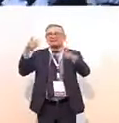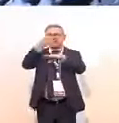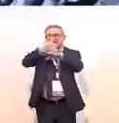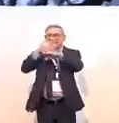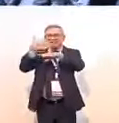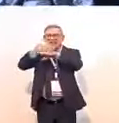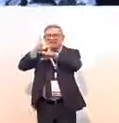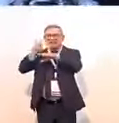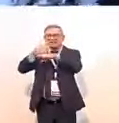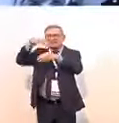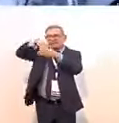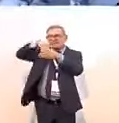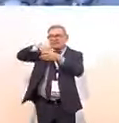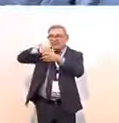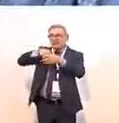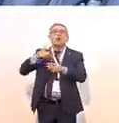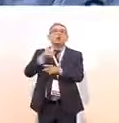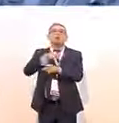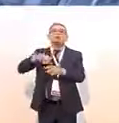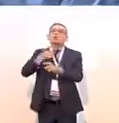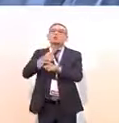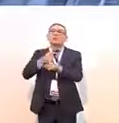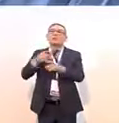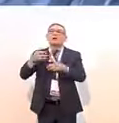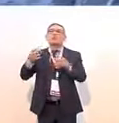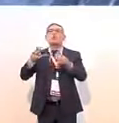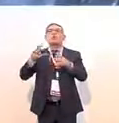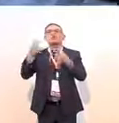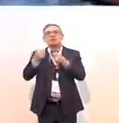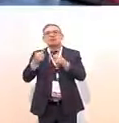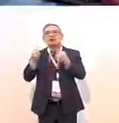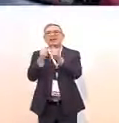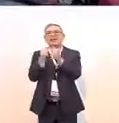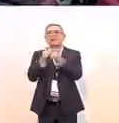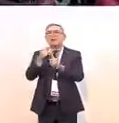costante. O noi troviamo il carbone e l’acciaio dei prossimi vent’anni, che per me sono